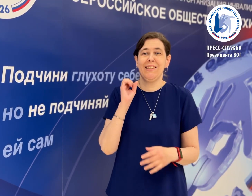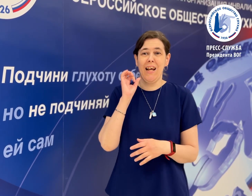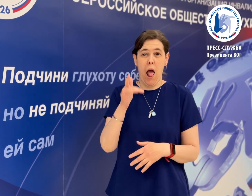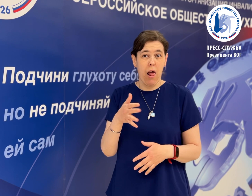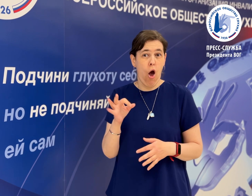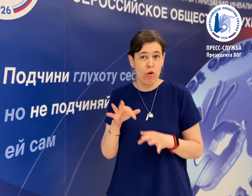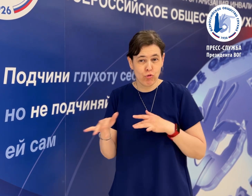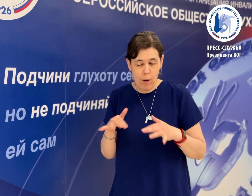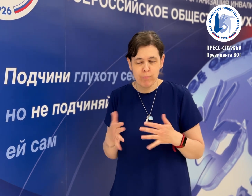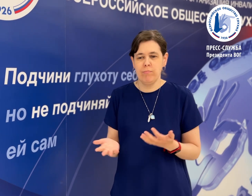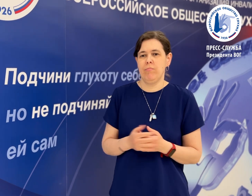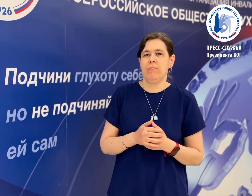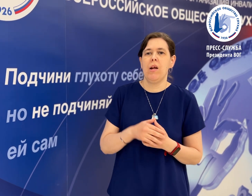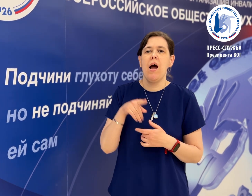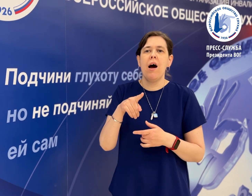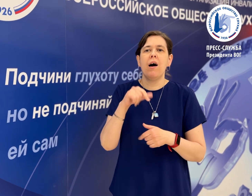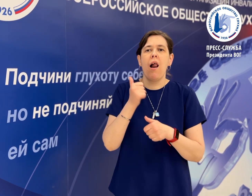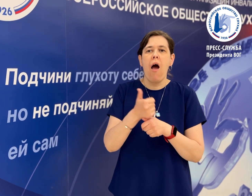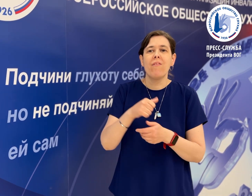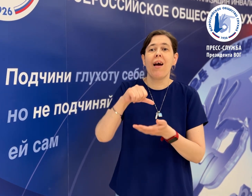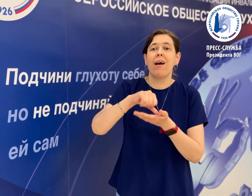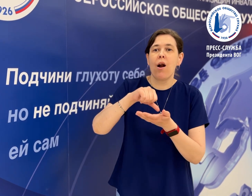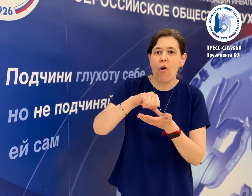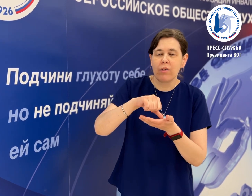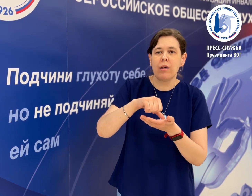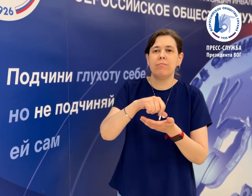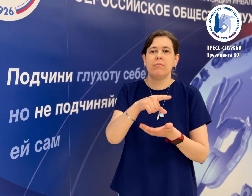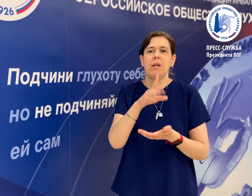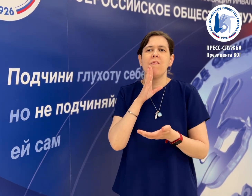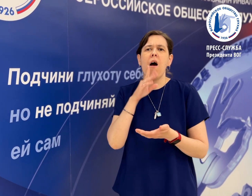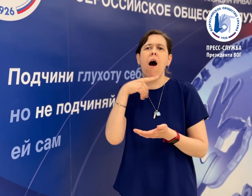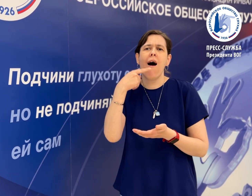По сюжету сериала главная героиня - слышащая девушка из семьи глухих, CODA.